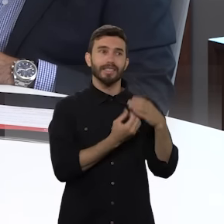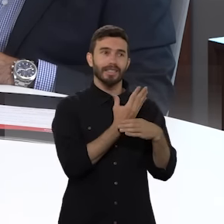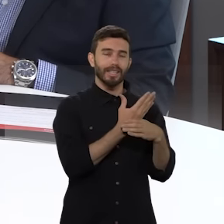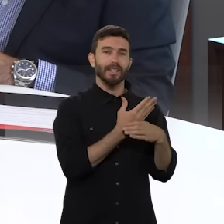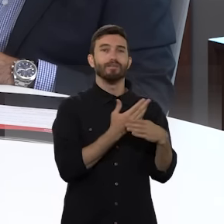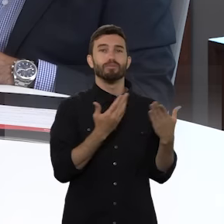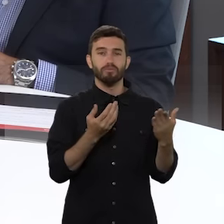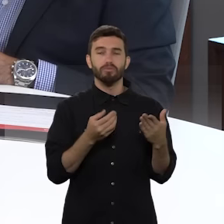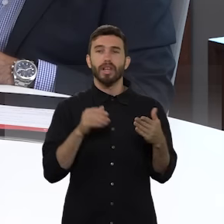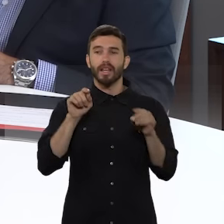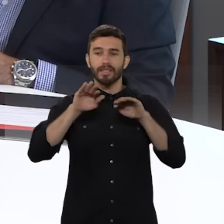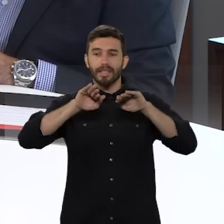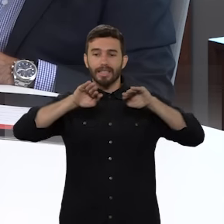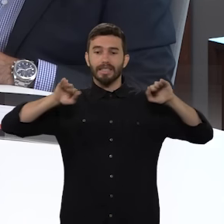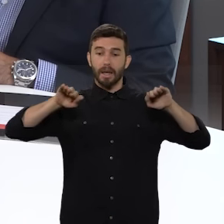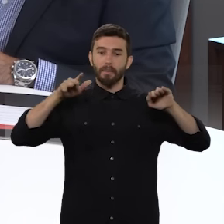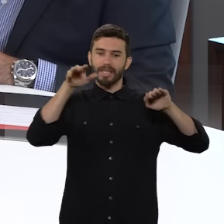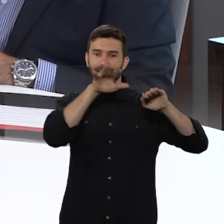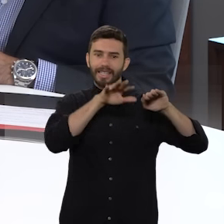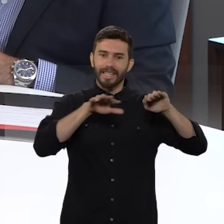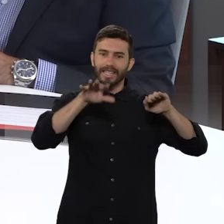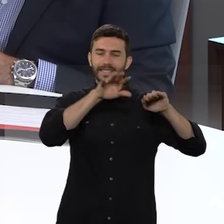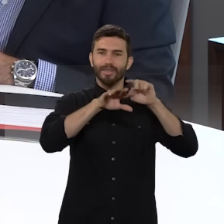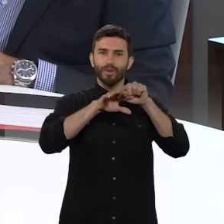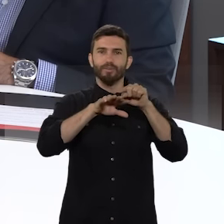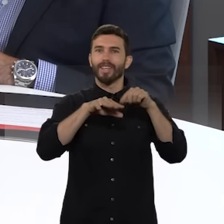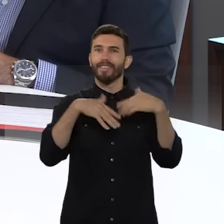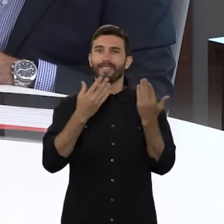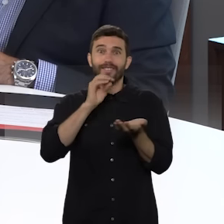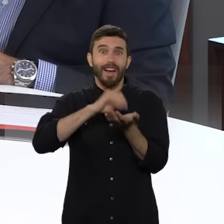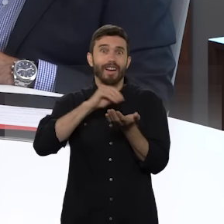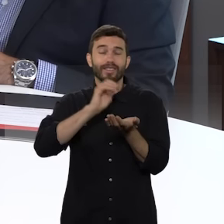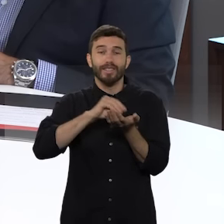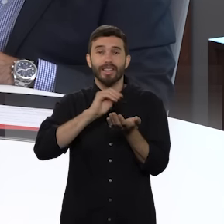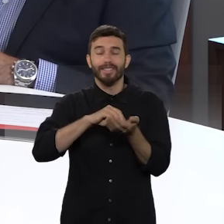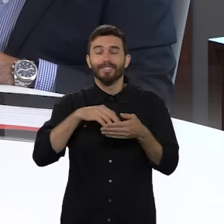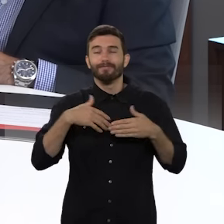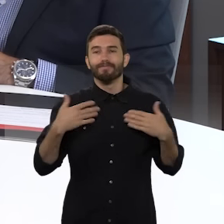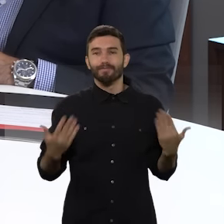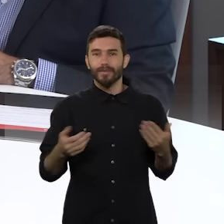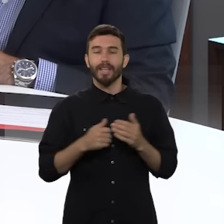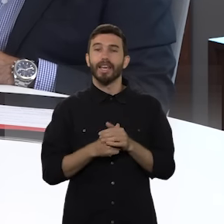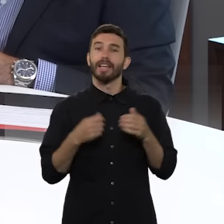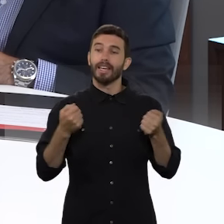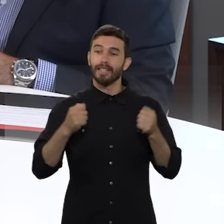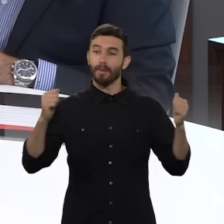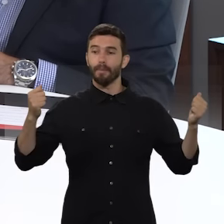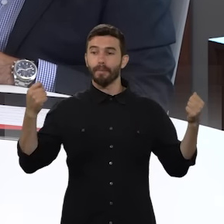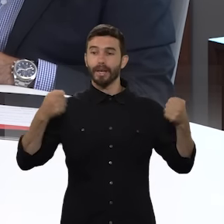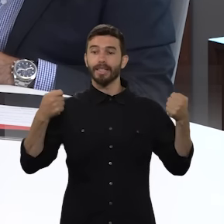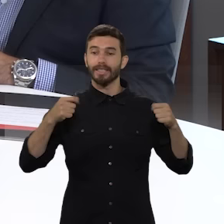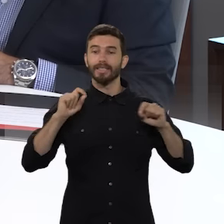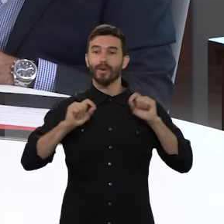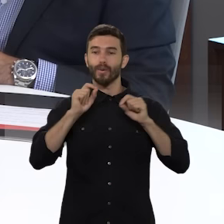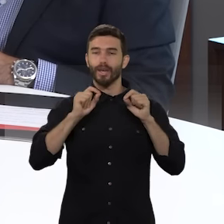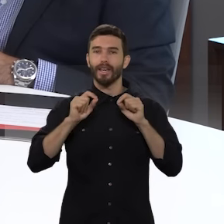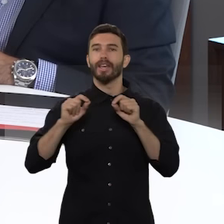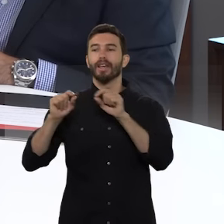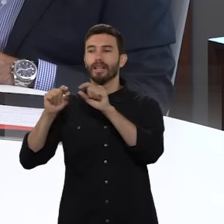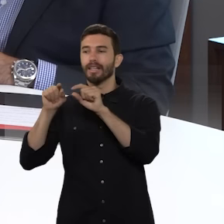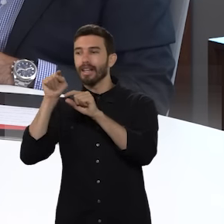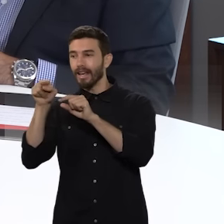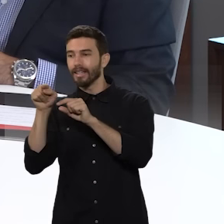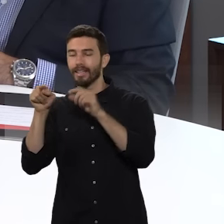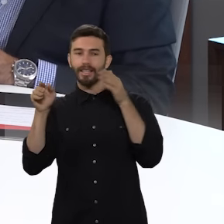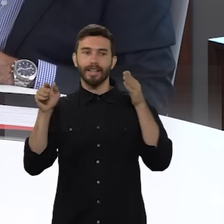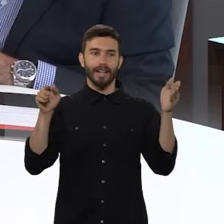Pronto, que tem que ser... que essa energia tem que ser transmitida por cabos. Então, daí...